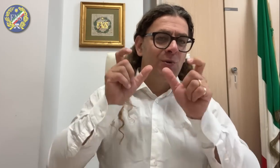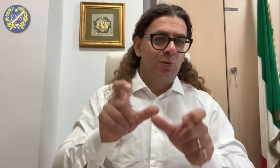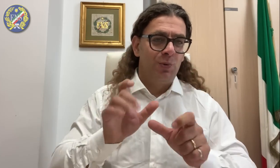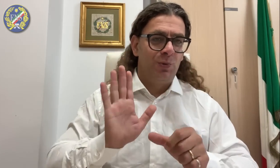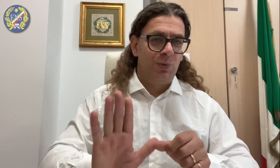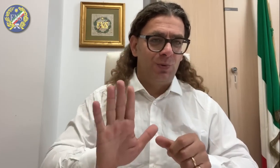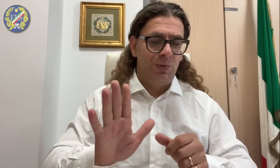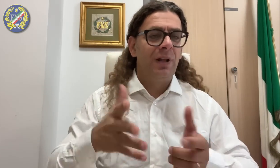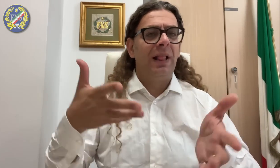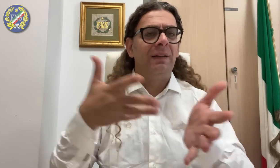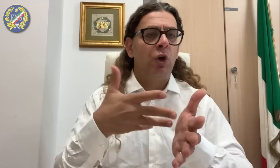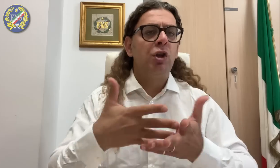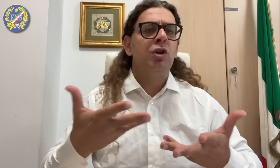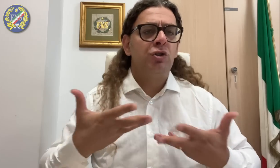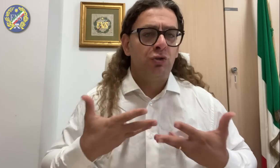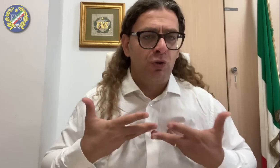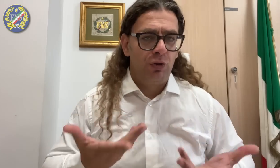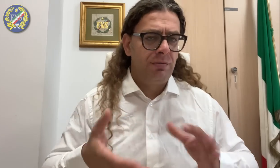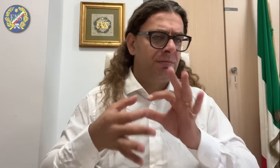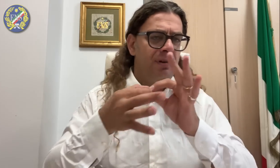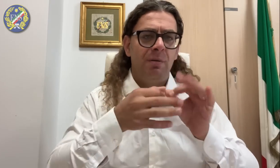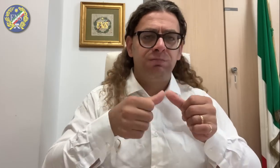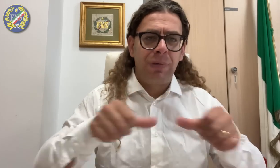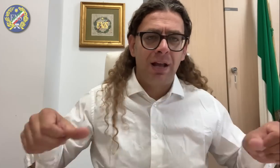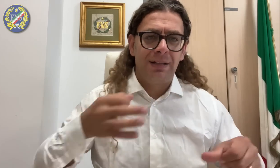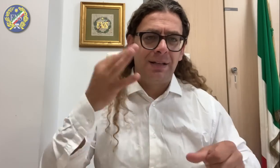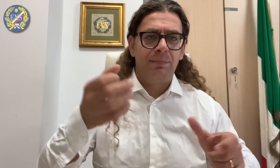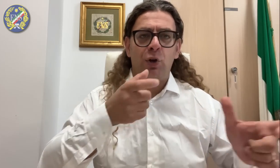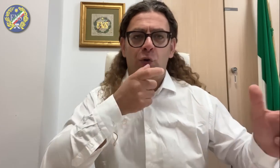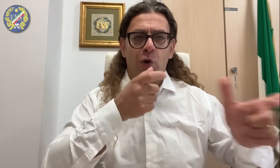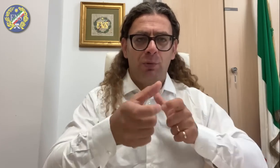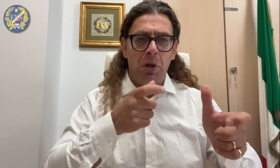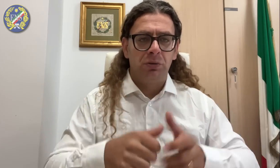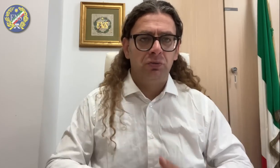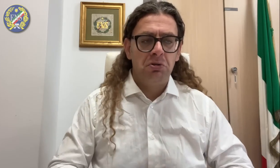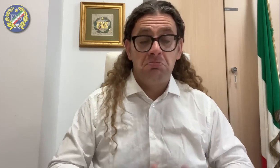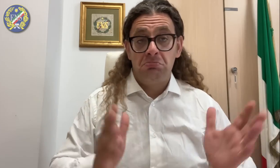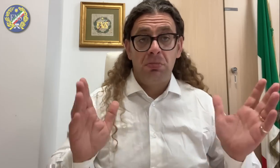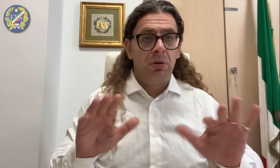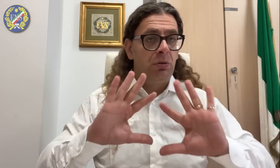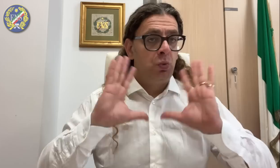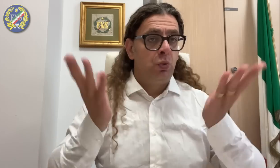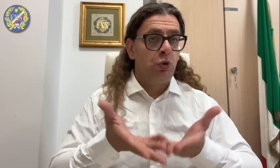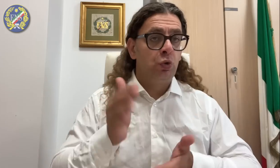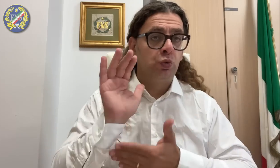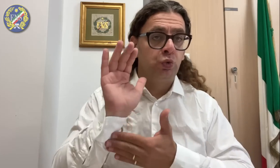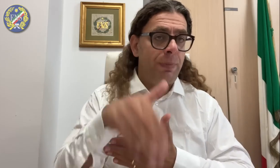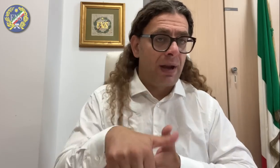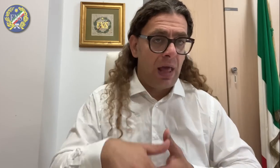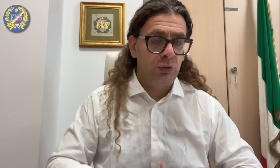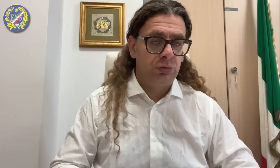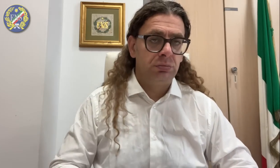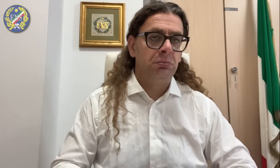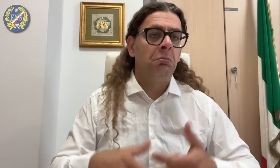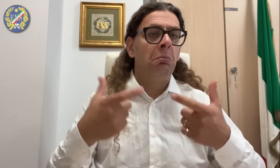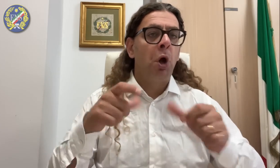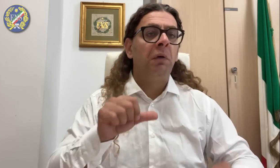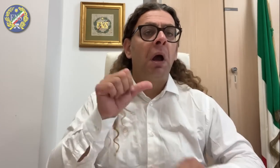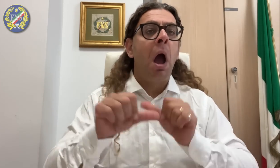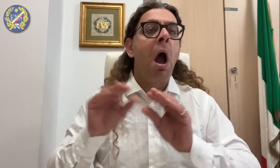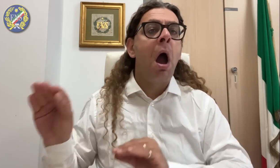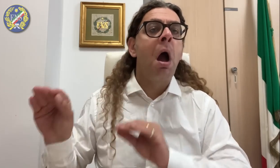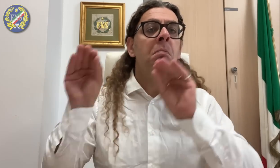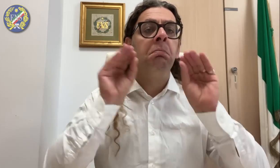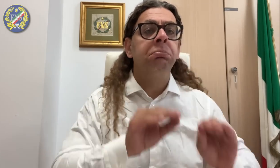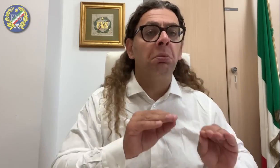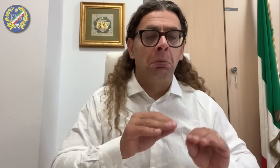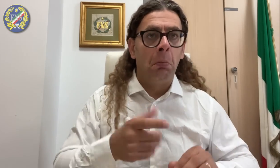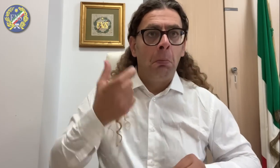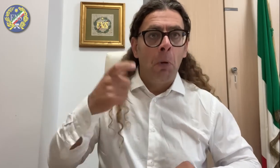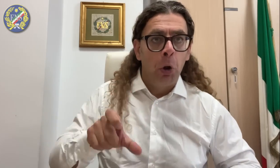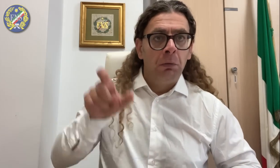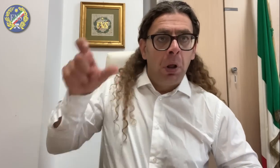Le problematicità ci sono e partono sempre dalle difficoltà comunicative che però sono state superate. Le ragioni per le quali ci siamo rivolti ad un altro